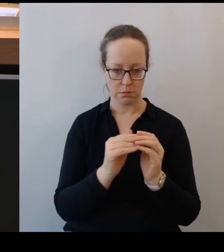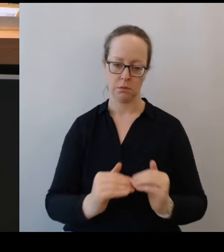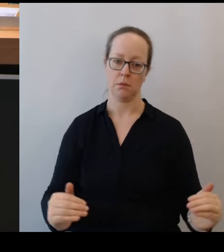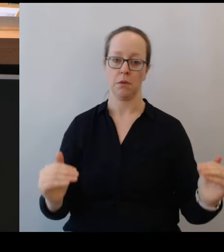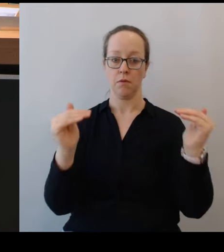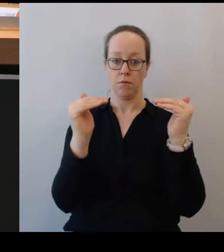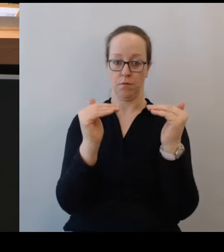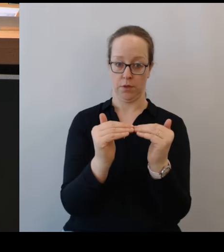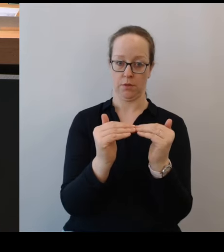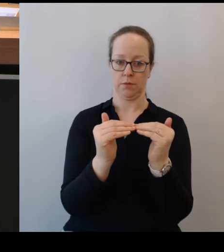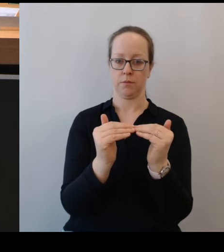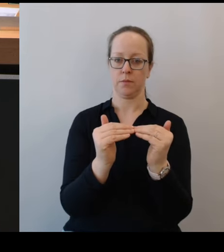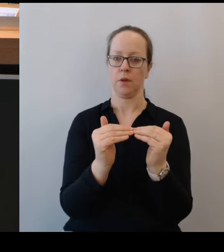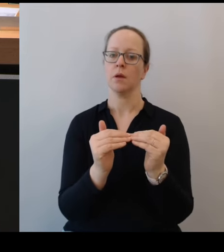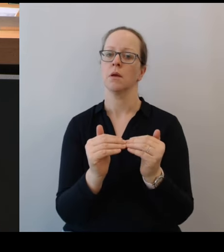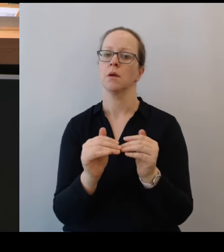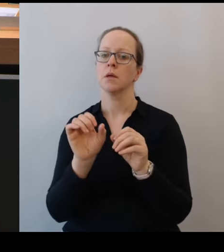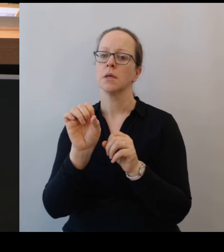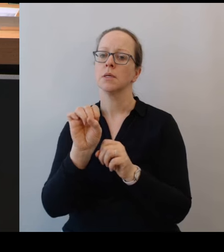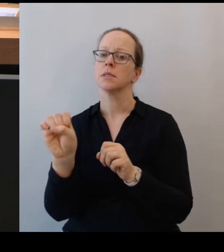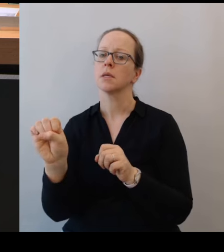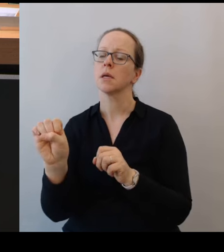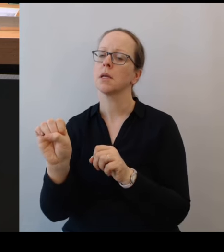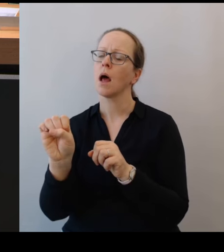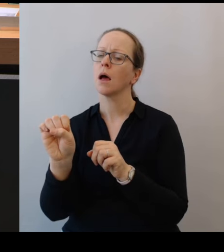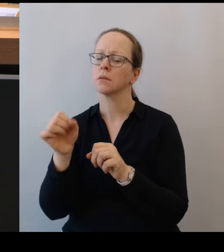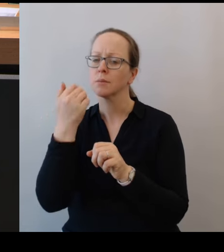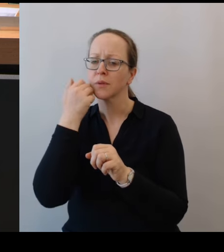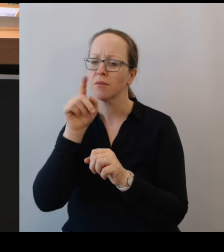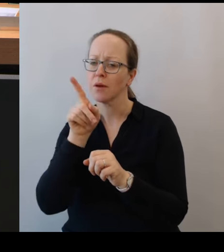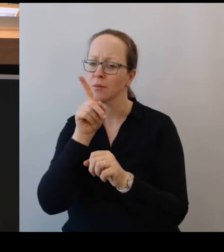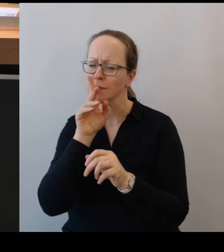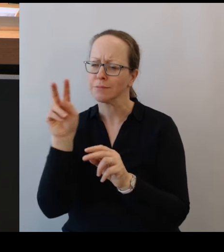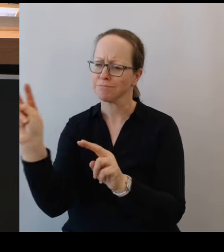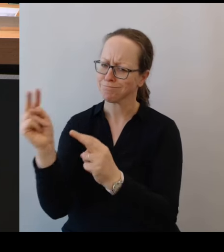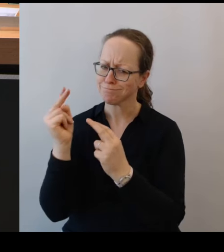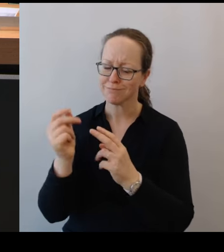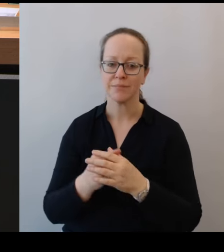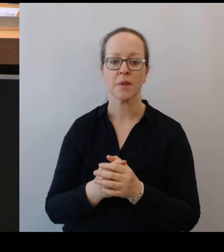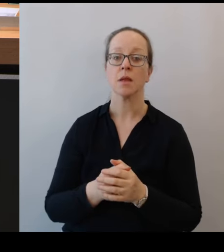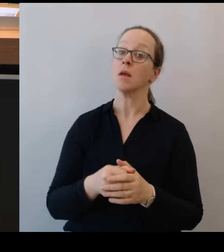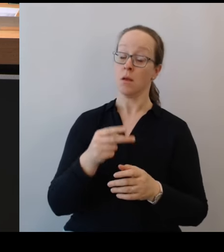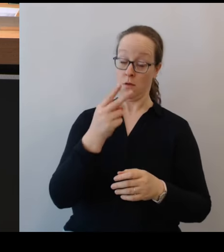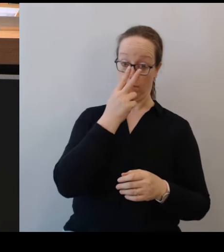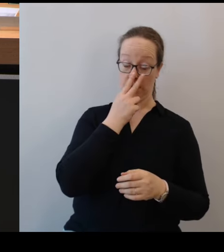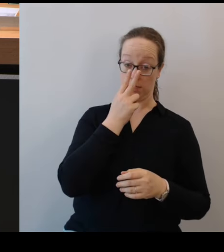Wie ist es denn überhaupt zu unterschiedlichen Behandlungen von Privat- und Geschäftsreisen gekommen? Ziel der Einführung der Übernachtungssteuer